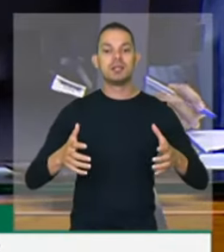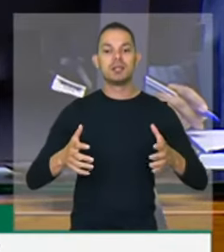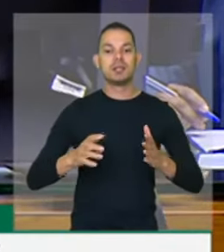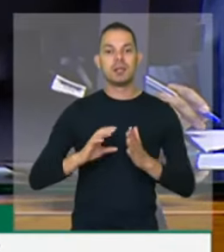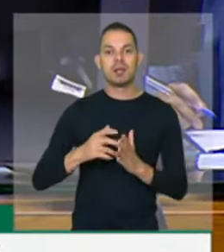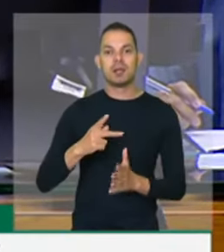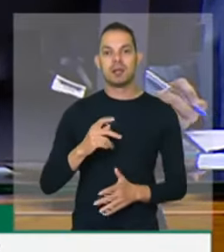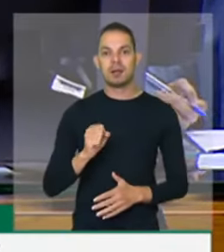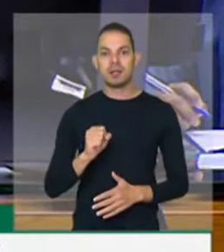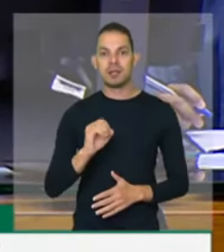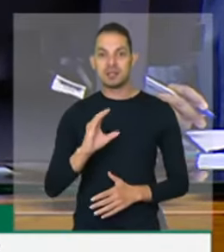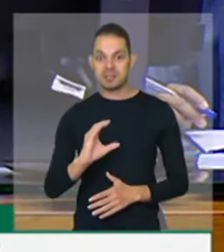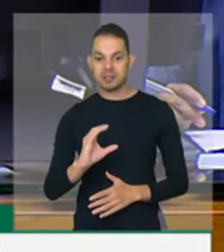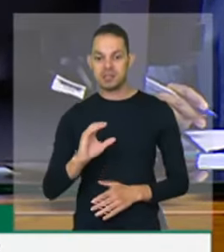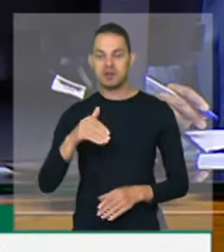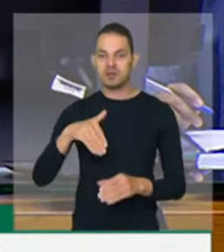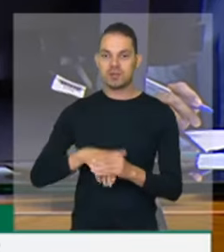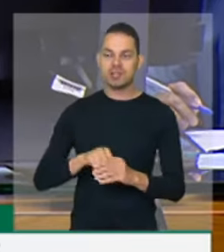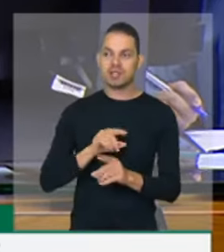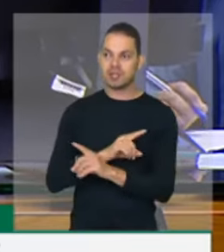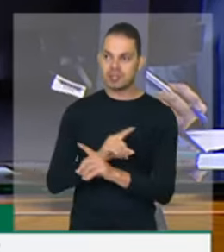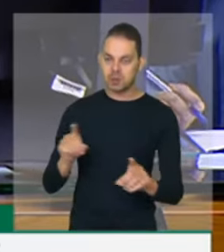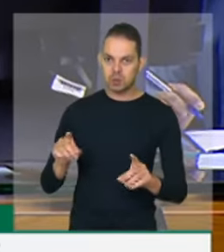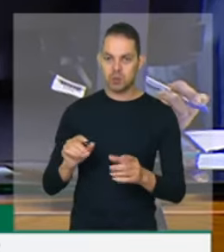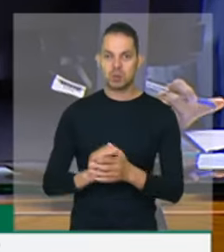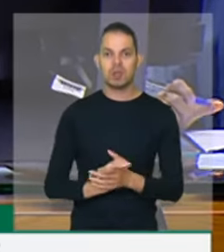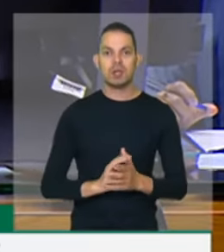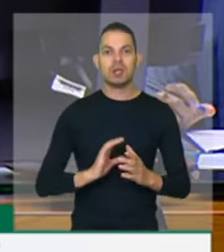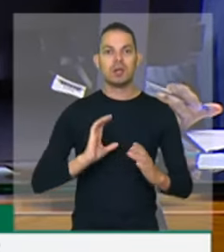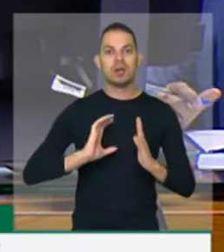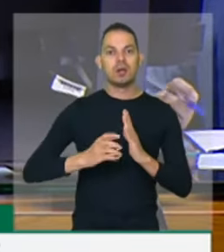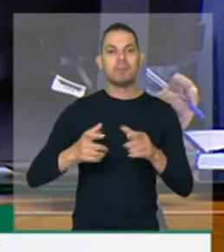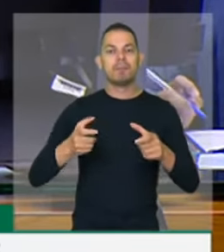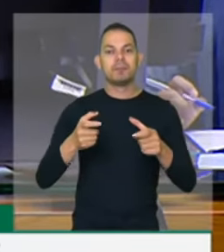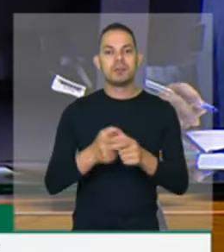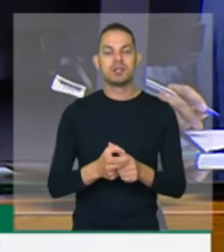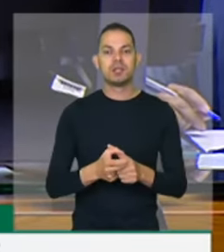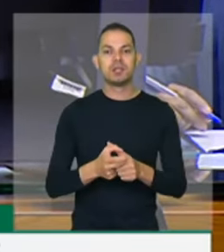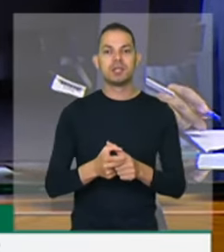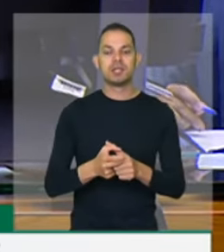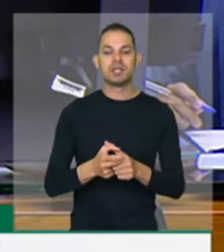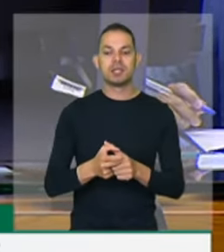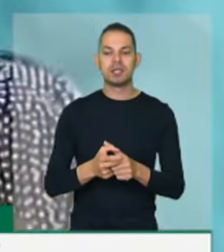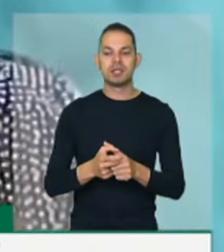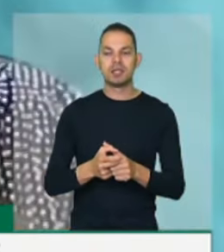ORIENTA NÃO, PRESIDENTE. -- [PRESIDENTE]: PSC NÃ O, MINORIA? -- [DEPUTADA]: MINORIA ORIENTA SIM. -- [PRESIDENTE]: COMO